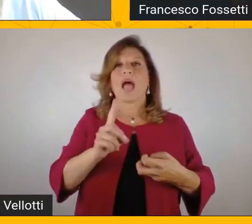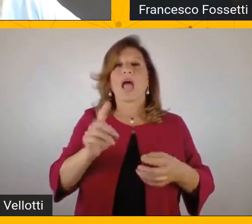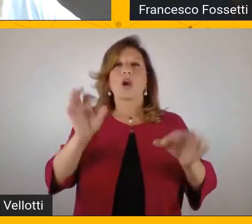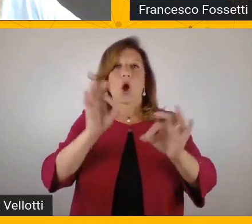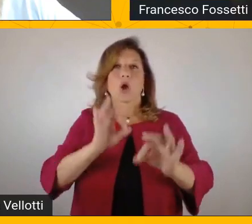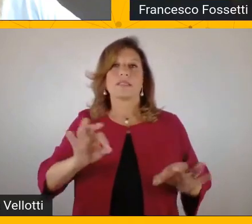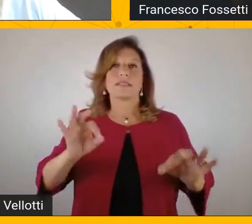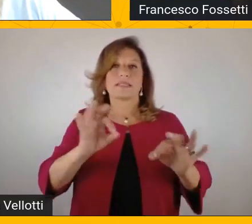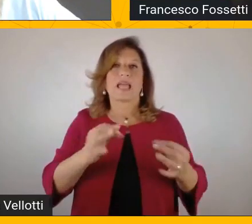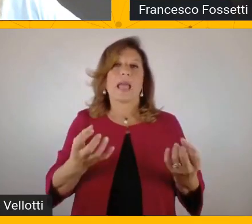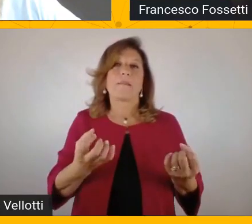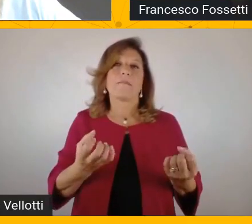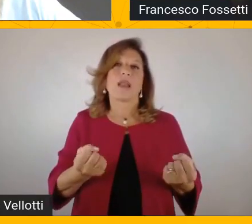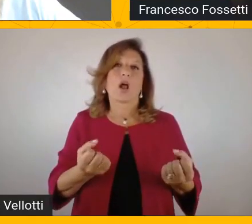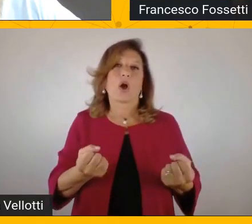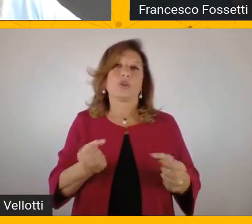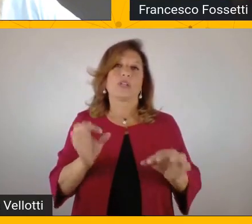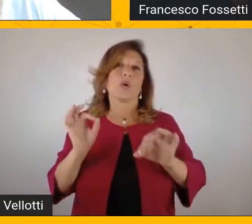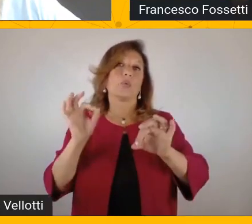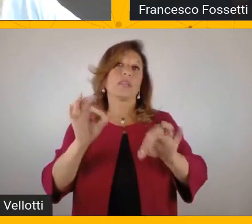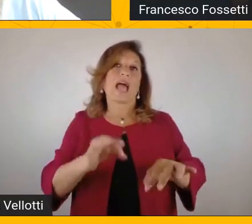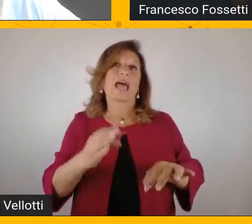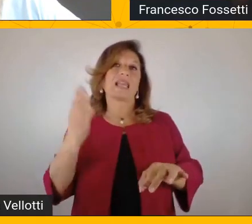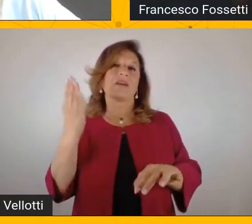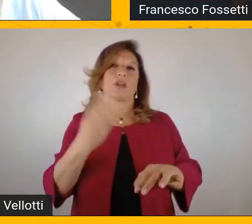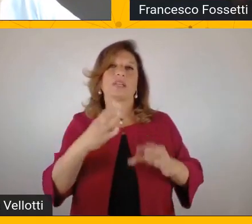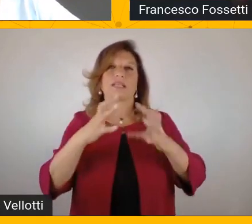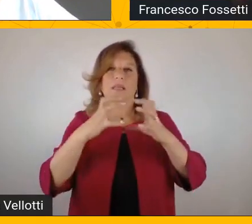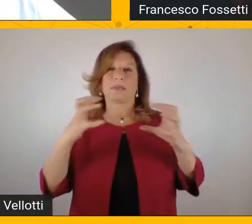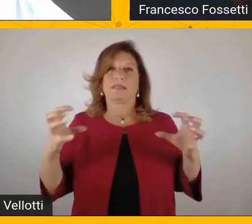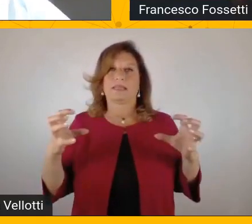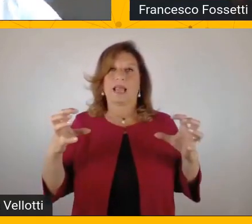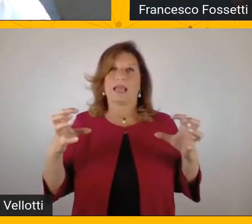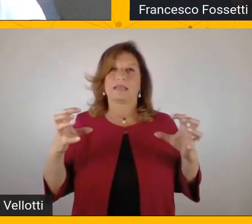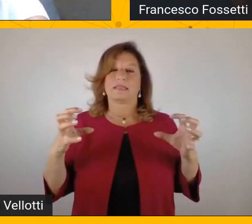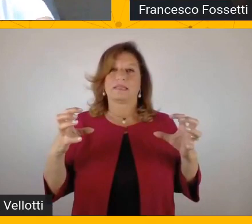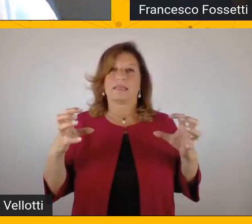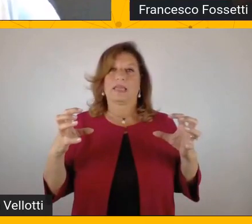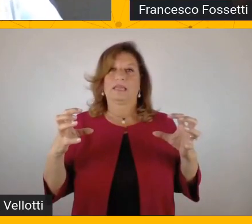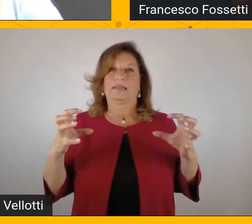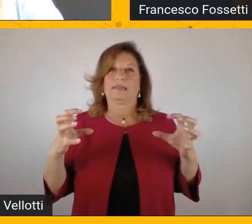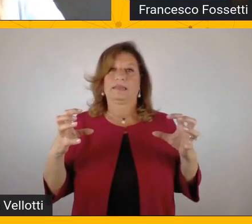non sempre questi contenuti arrivano dalle aziende ma non